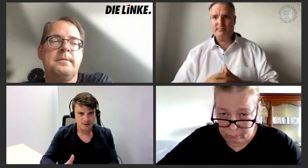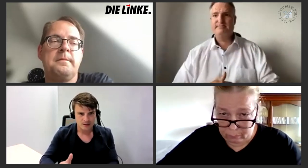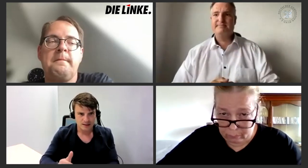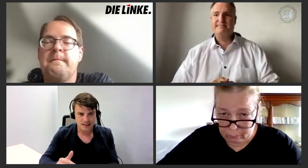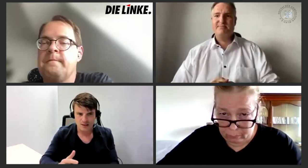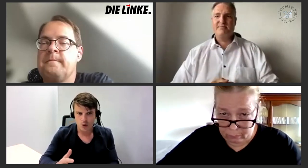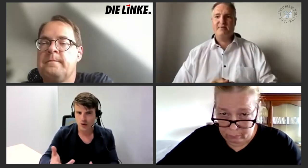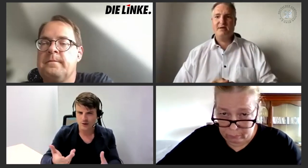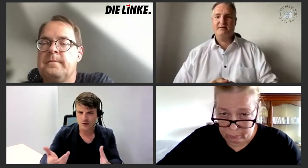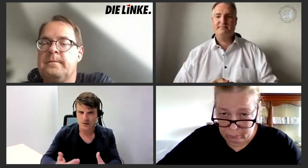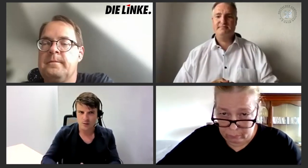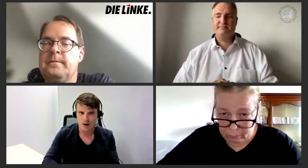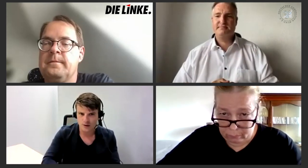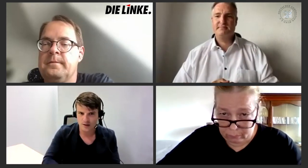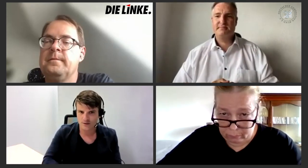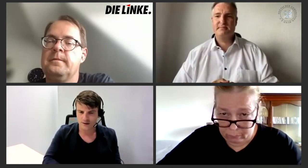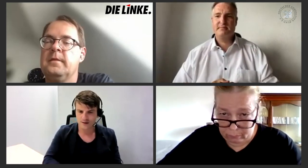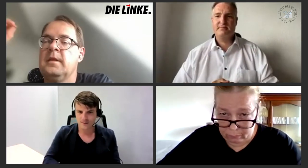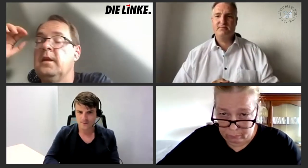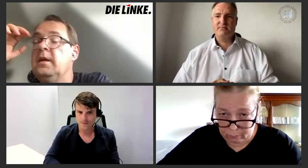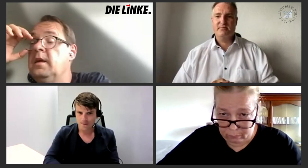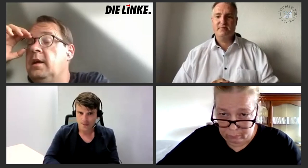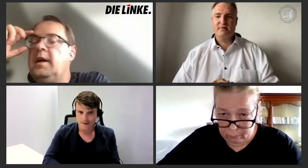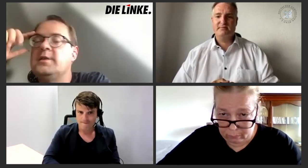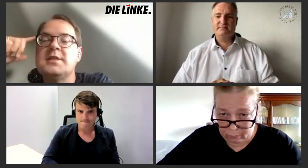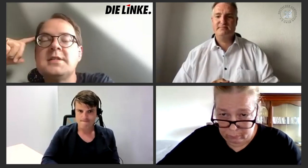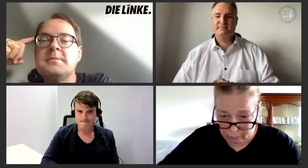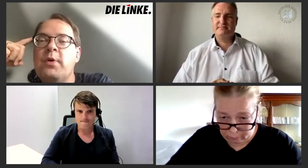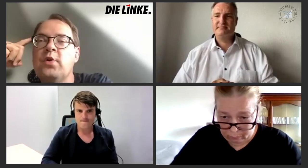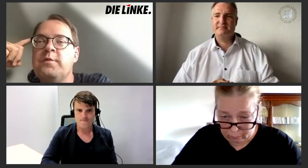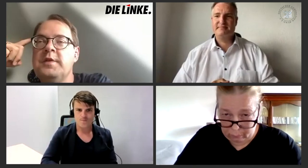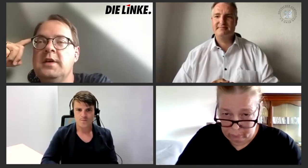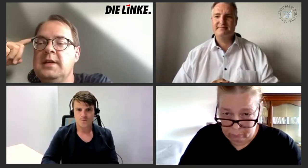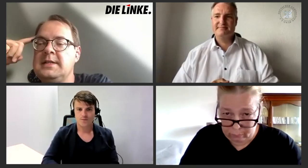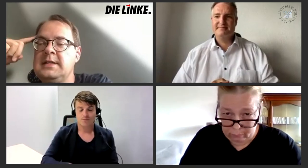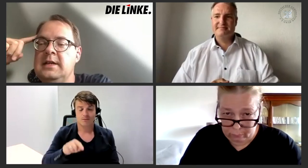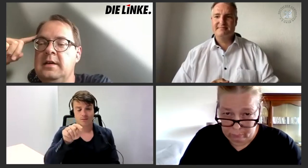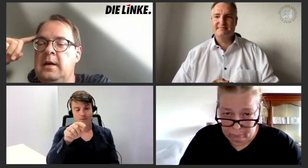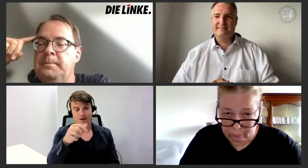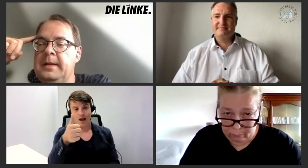das Sie das erhöhen. Vielleicht können Sie das nochmal erläutern, ein wenig. - Also das ist ein Punkt,